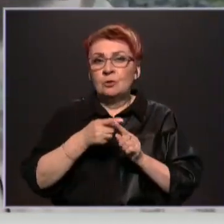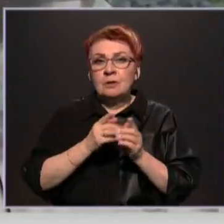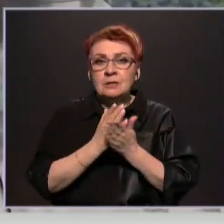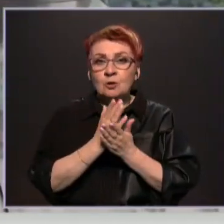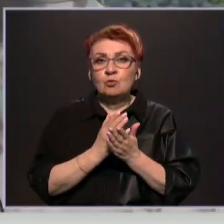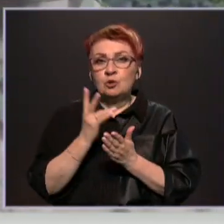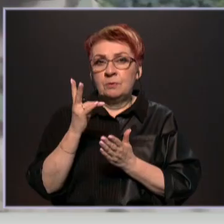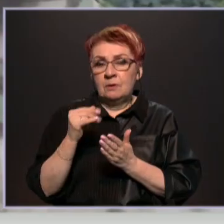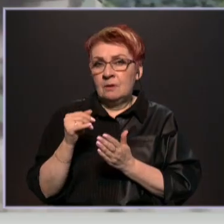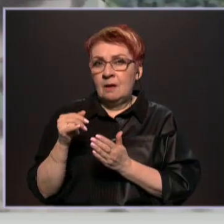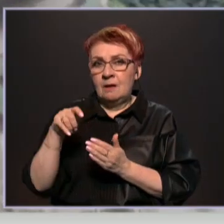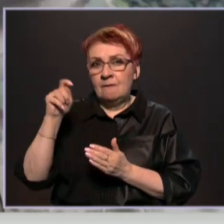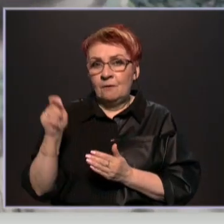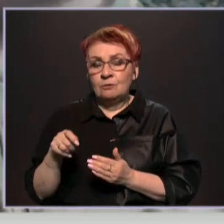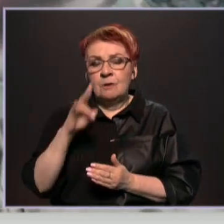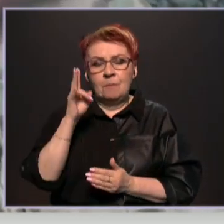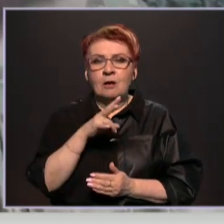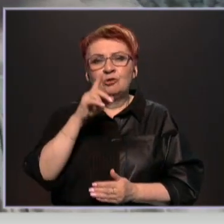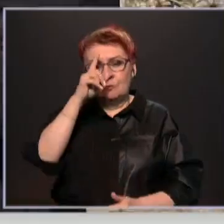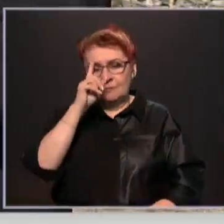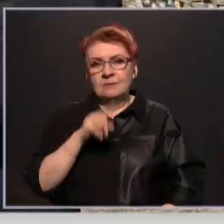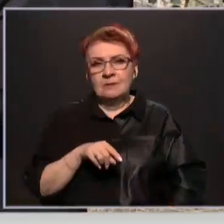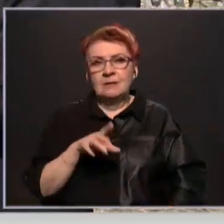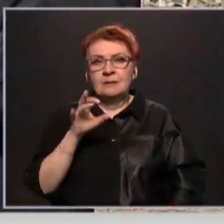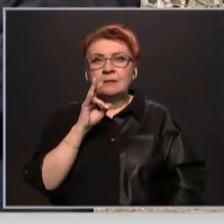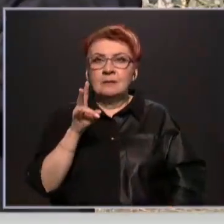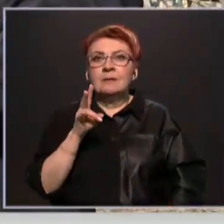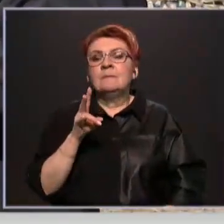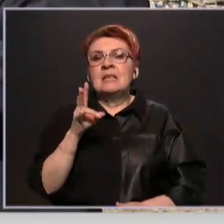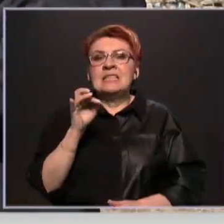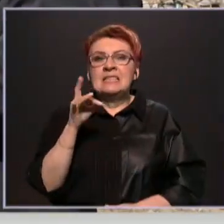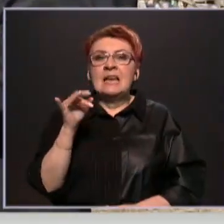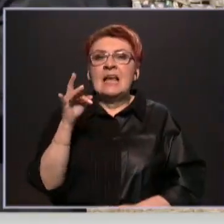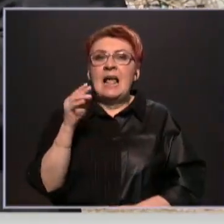на передовой батюшка знает Не понаслышке он настоятель Храма Сергия Радонежского в